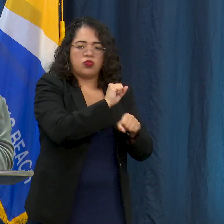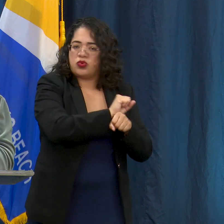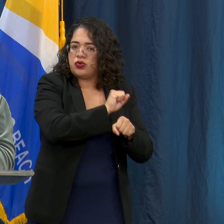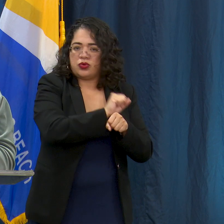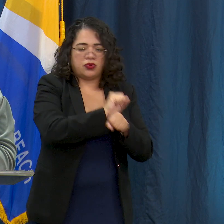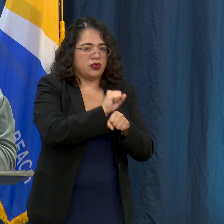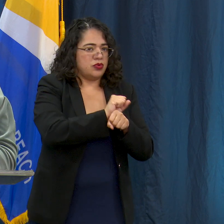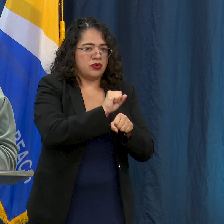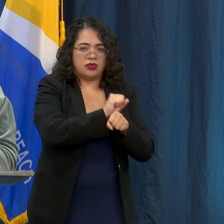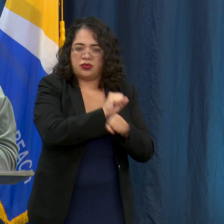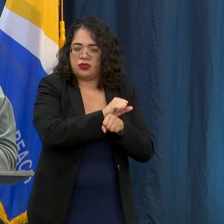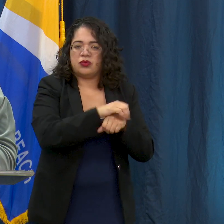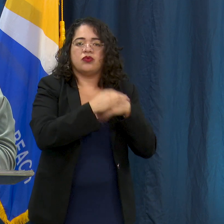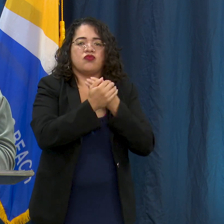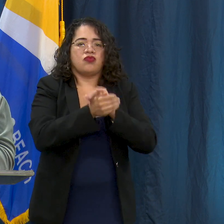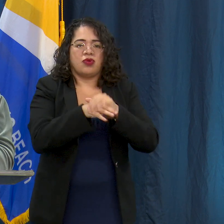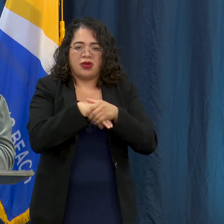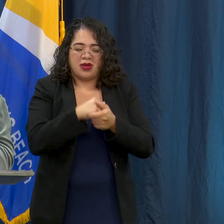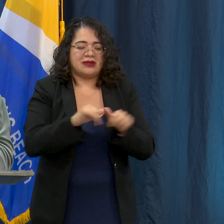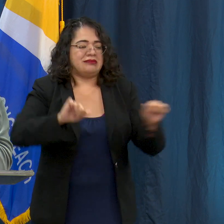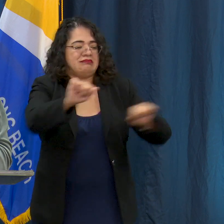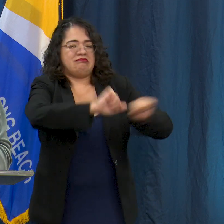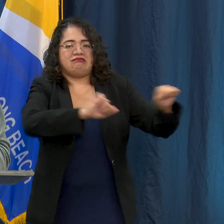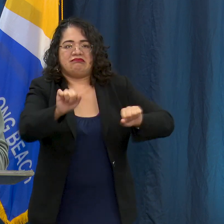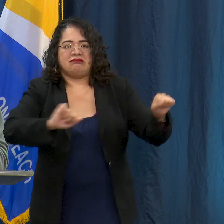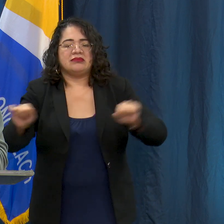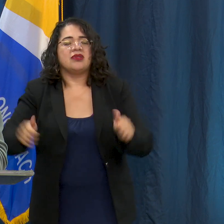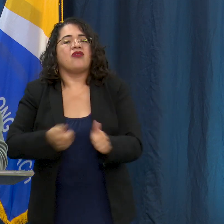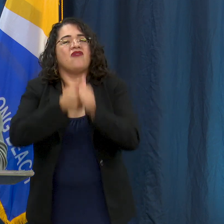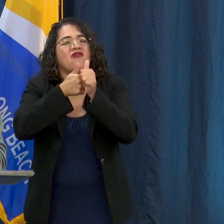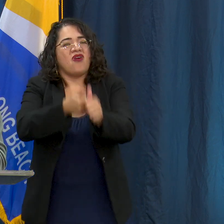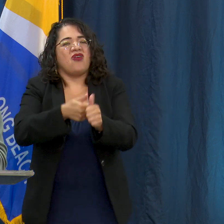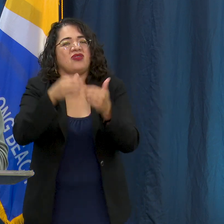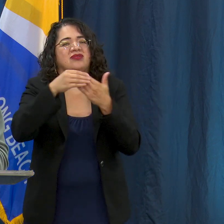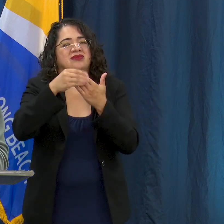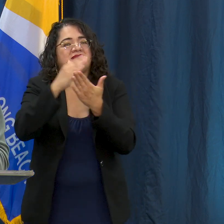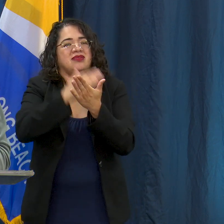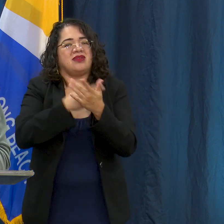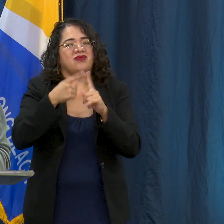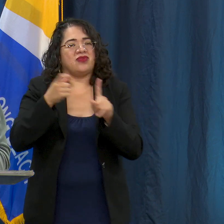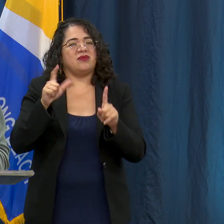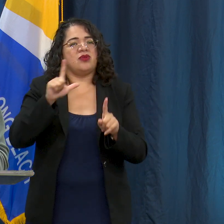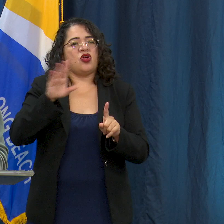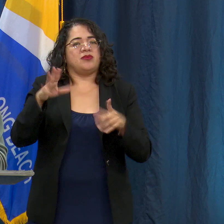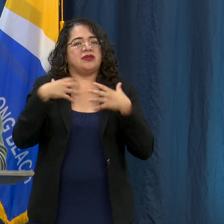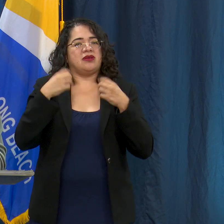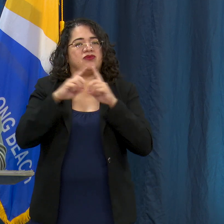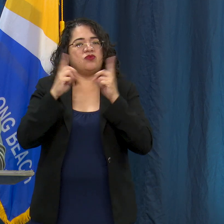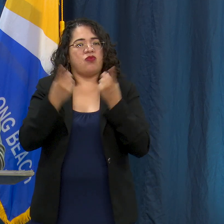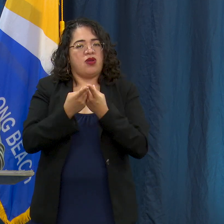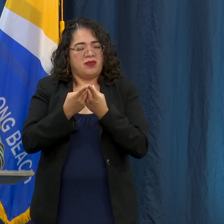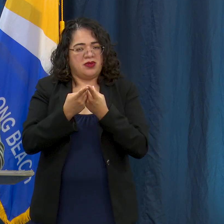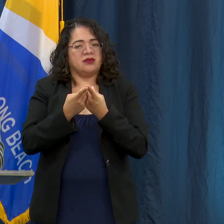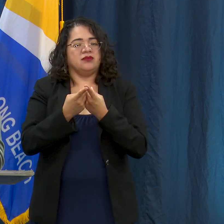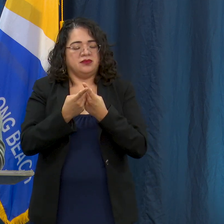dando la ciudad y el departamento de salud por último queremos anunciar naze ka vido cambios en nuestra línea de información